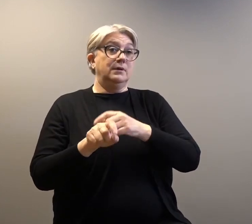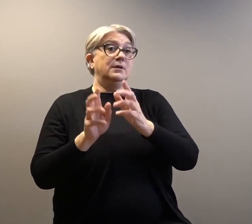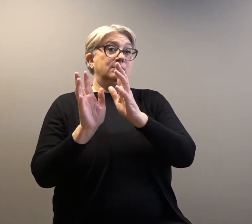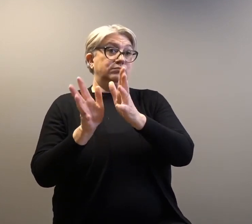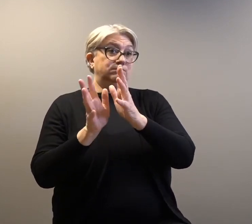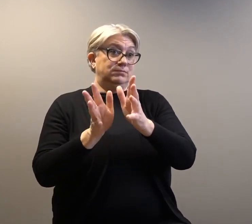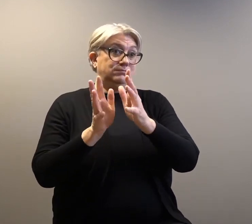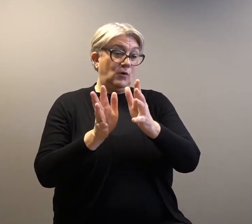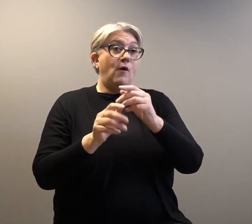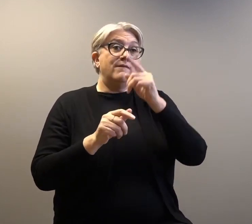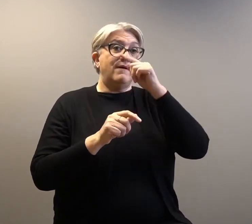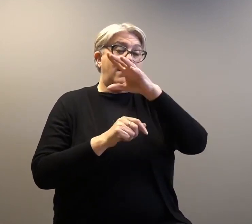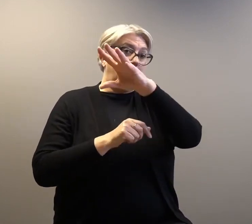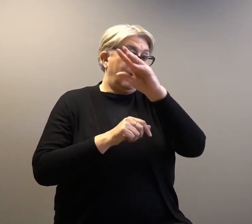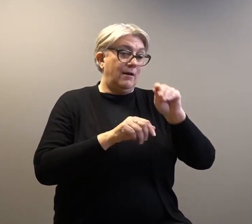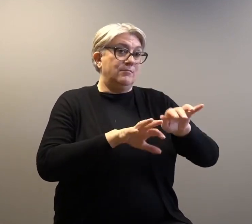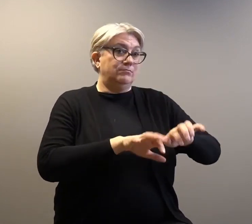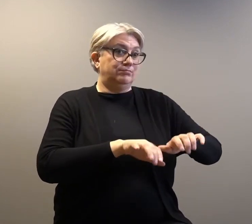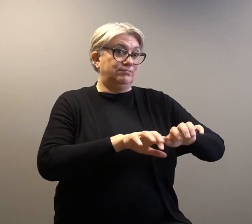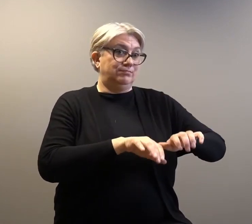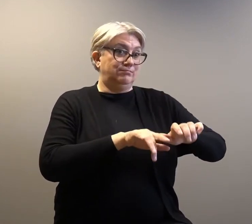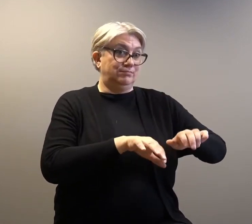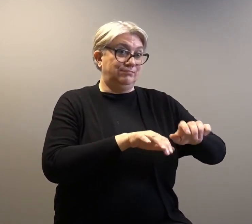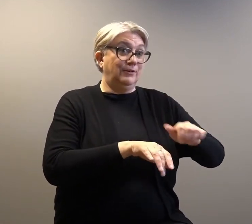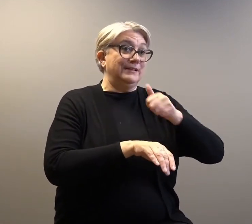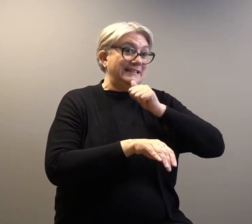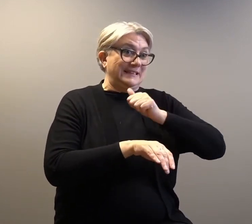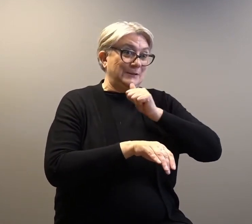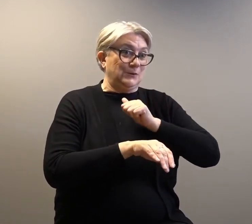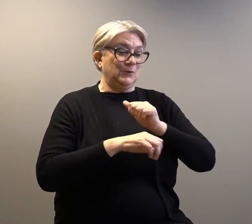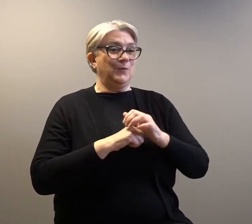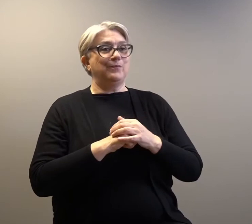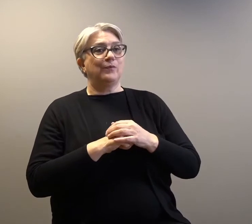og Valgerður skrifaði þau niður á íslensku.